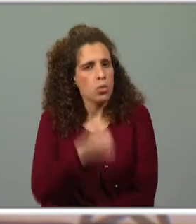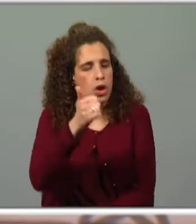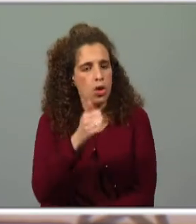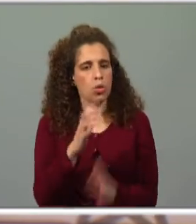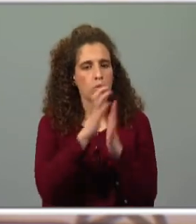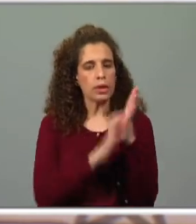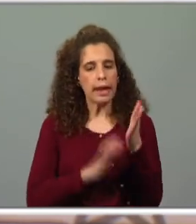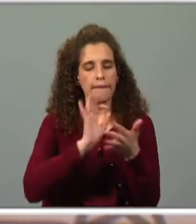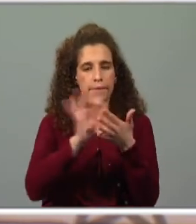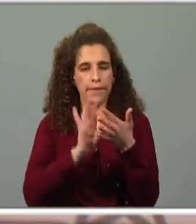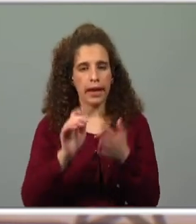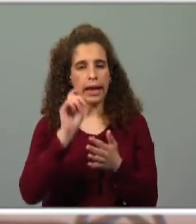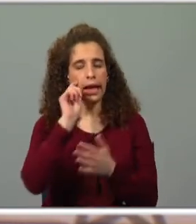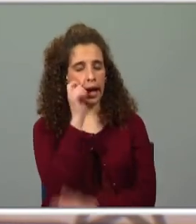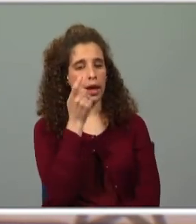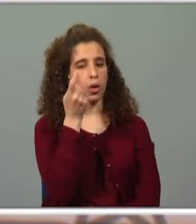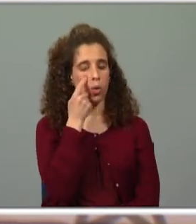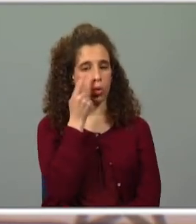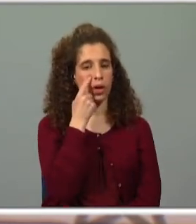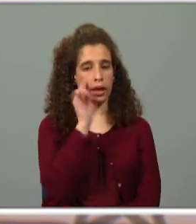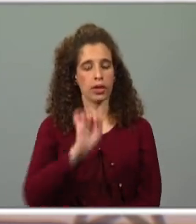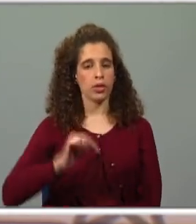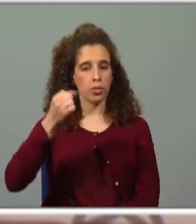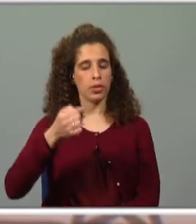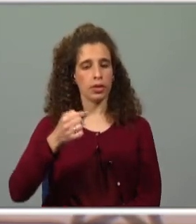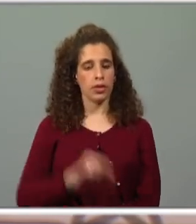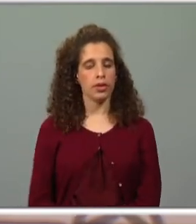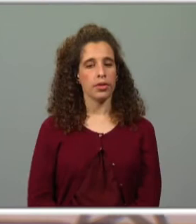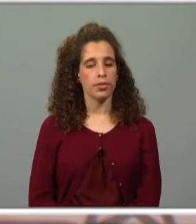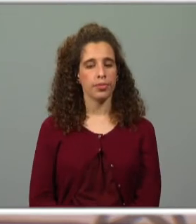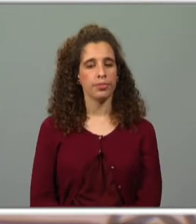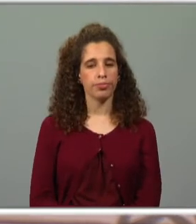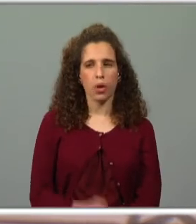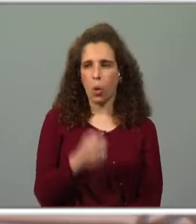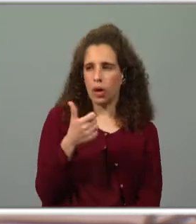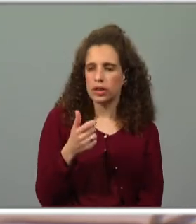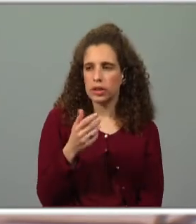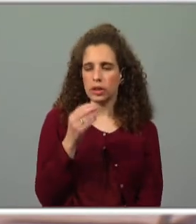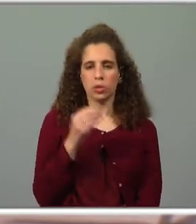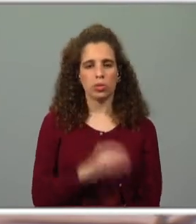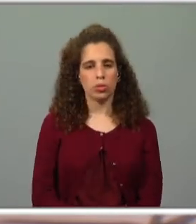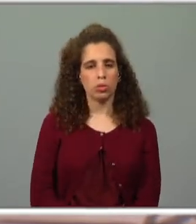descritivo quem o Conhece depois fica com quase como se fosse um retrato uma 描述誰認識他然後留下幾乎就像是一幅肖像